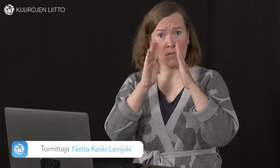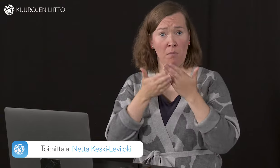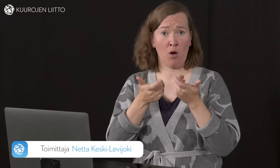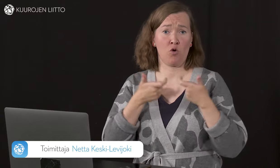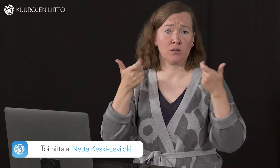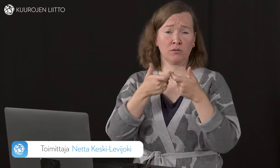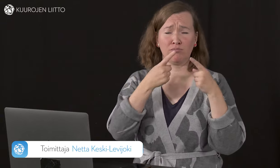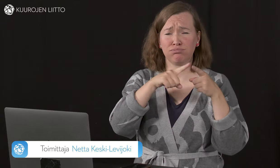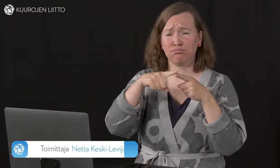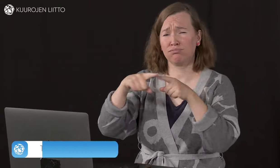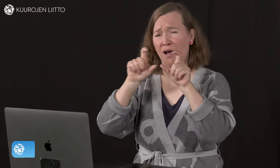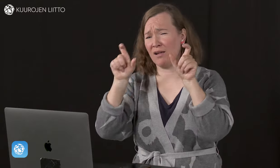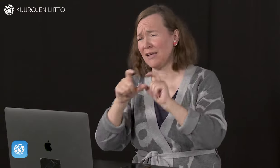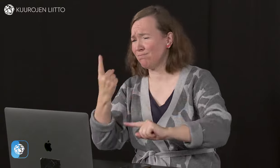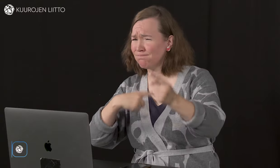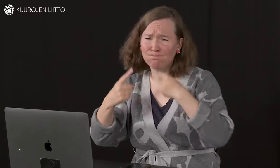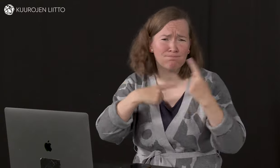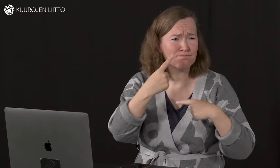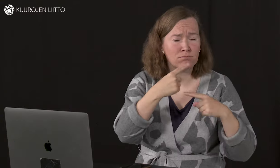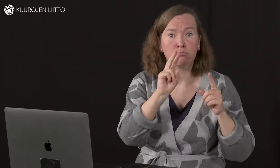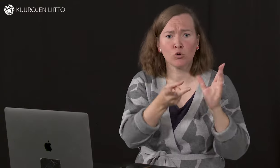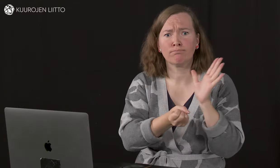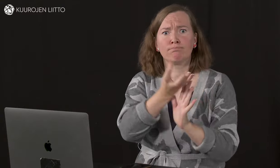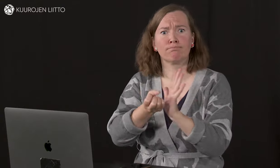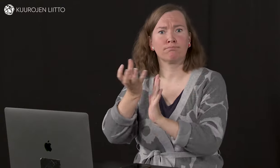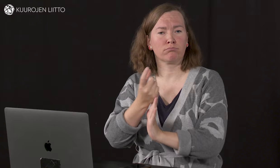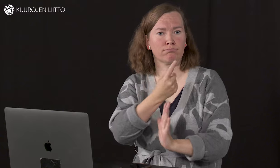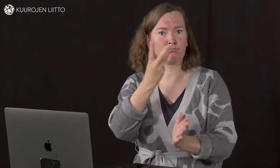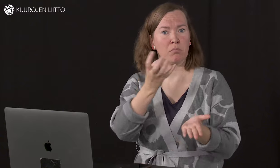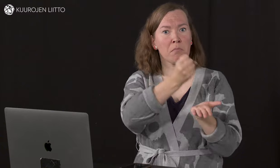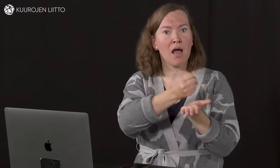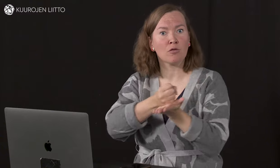Kongressin aikana keskusteltiin useista aiheista, ja tehtiin monia päätöksiä.